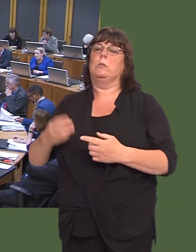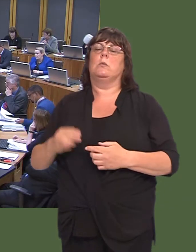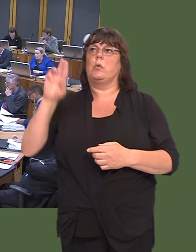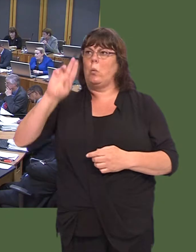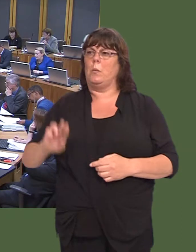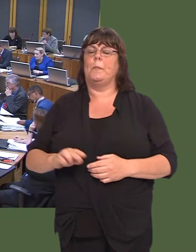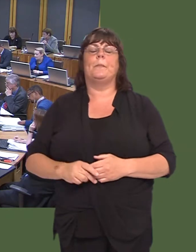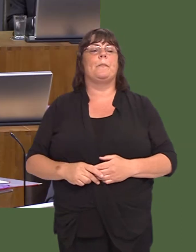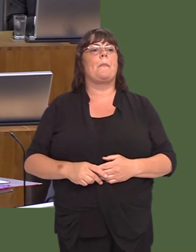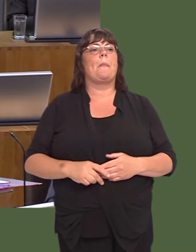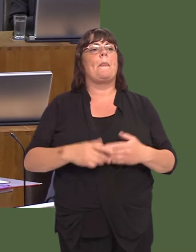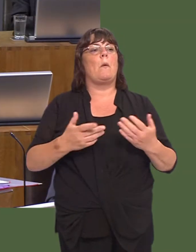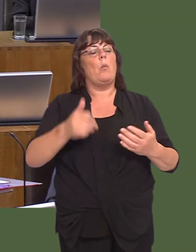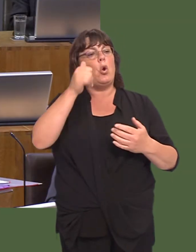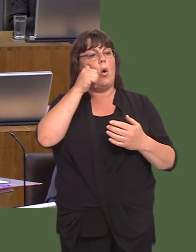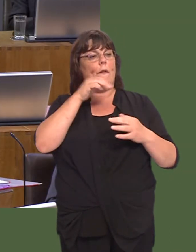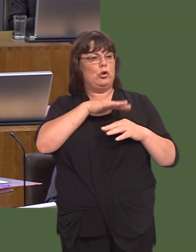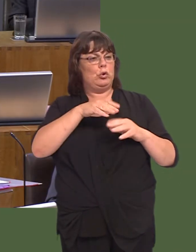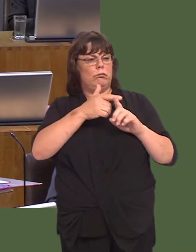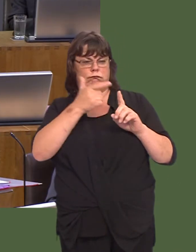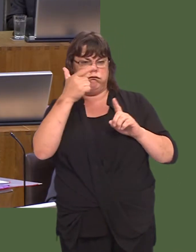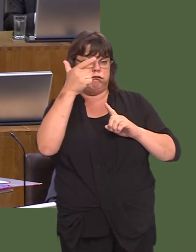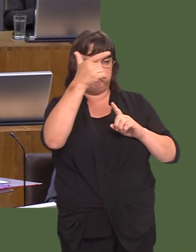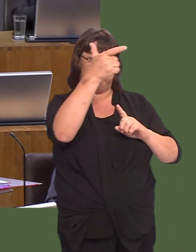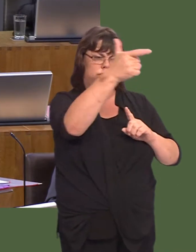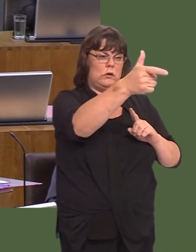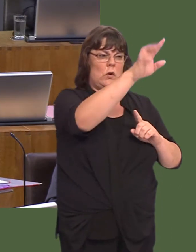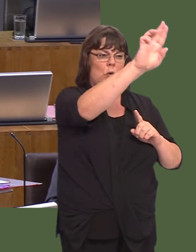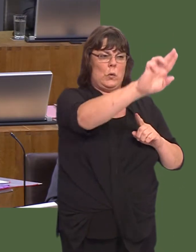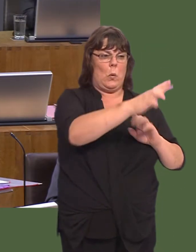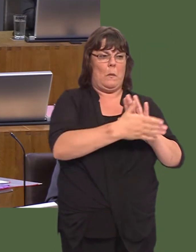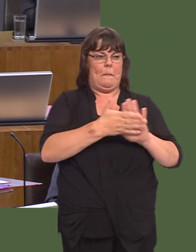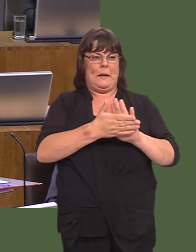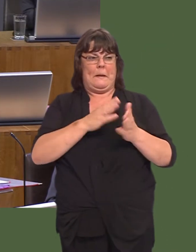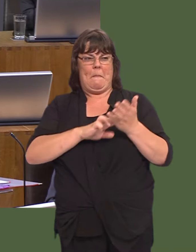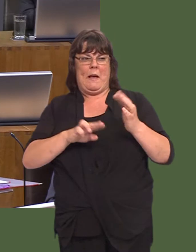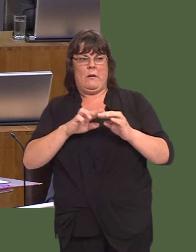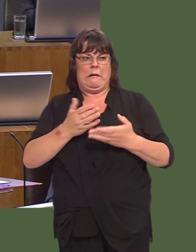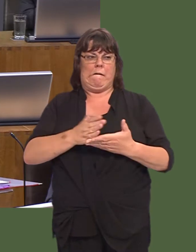cael eu haddysg, y mwyaf ywír rhwystr sydd yn eu cadw nhw rhag mynd i ysgolion cynradd a hefyd ysgolion cyfun.